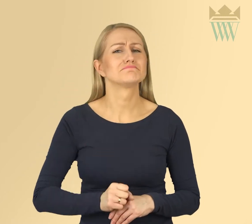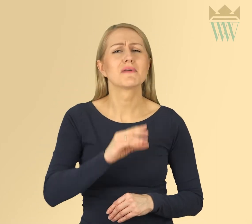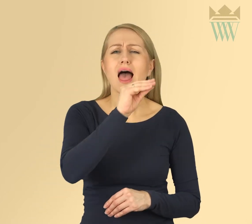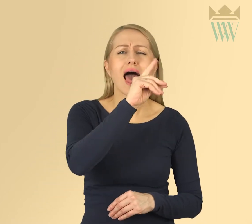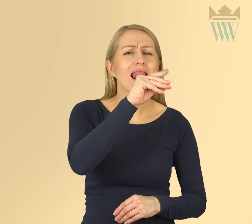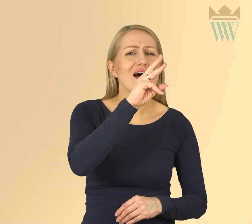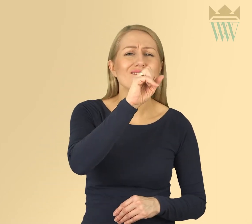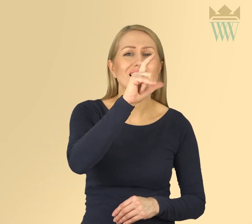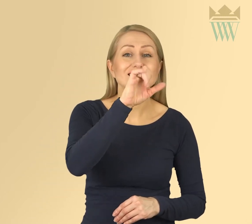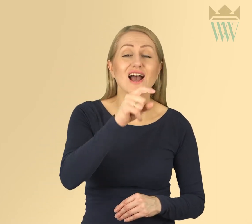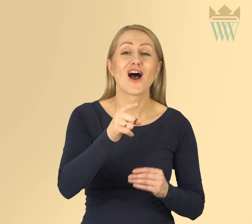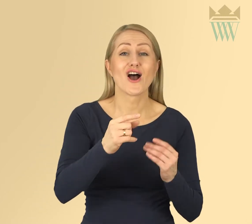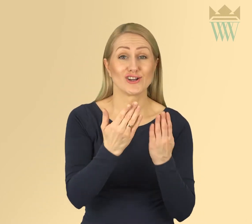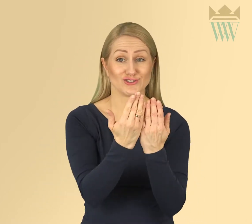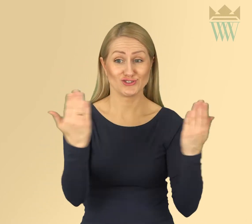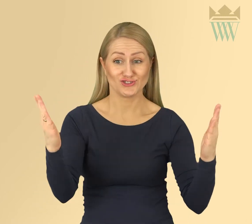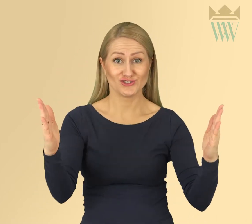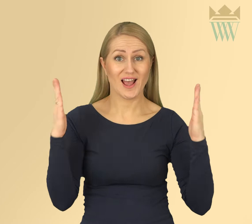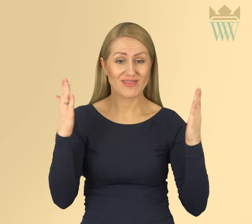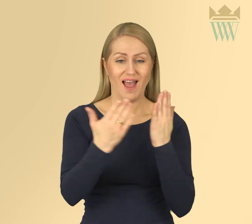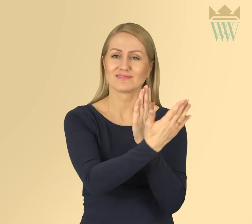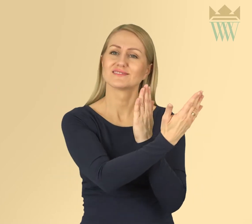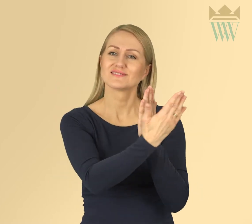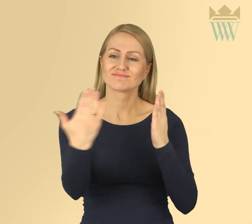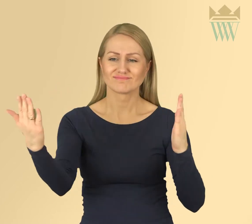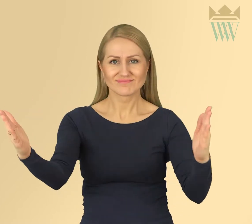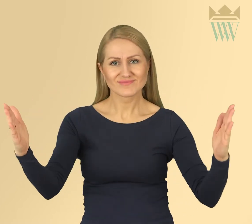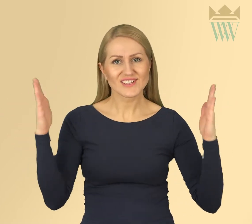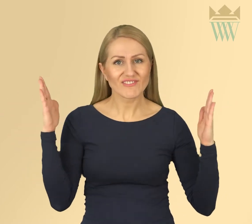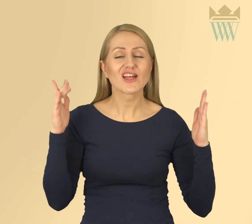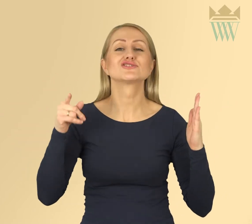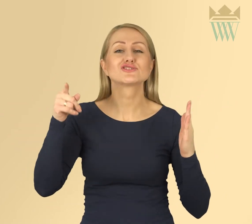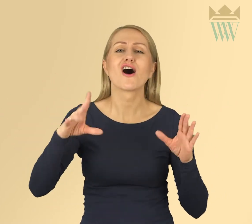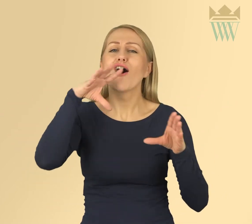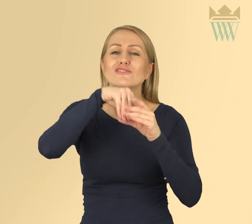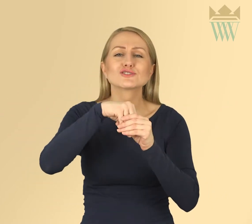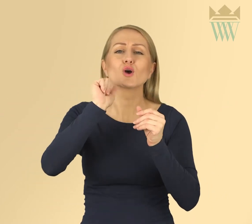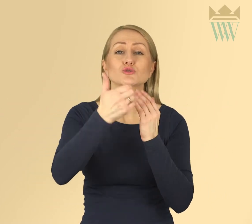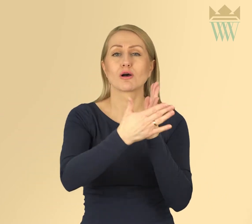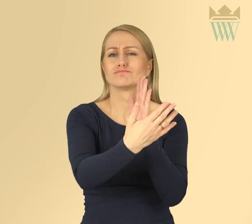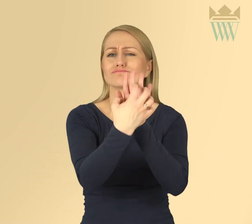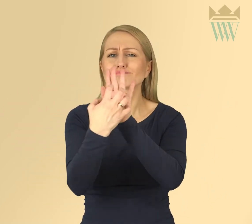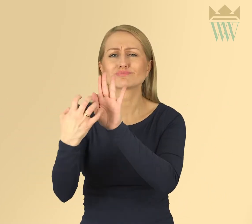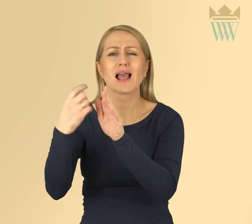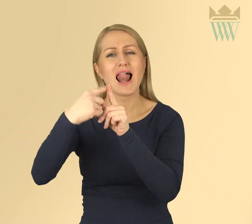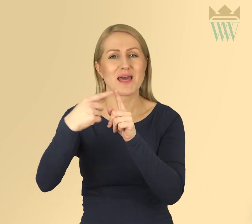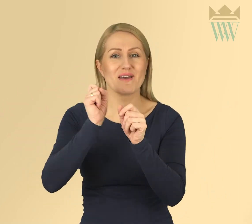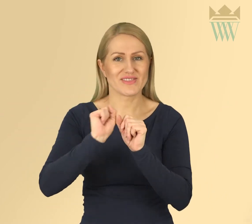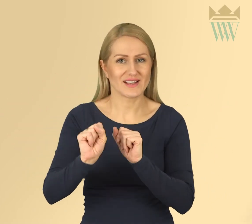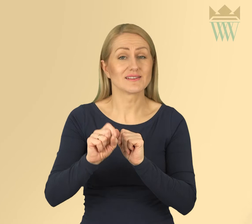Elewacja to jedna z zewnętrznych ścian budynku wraz ze wszystkimi jej elementami.